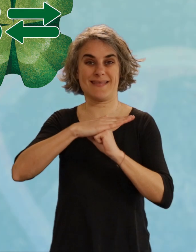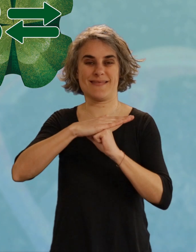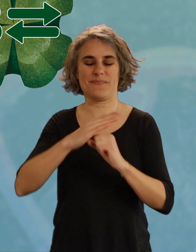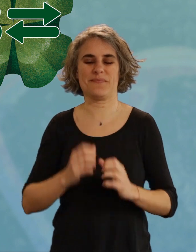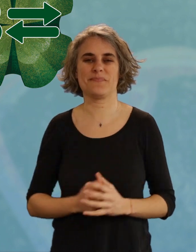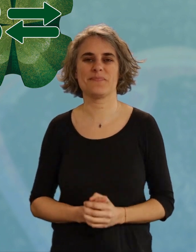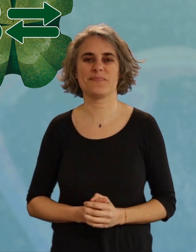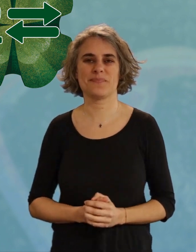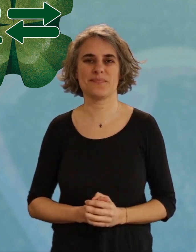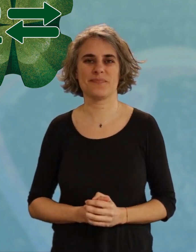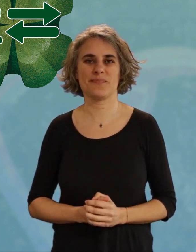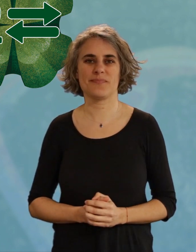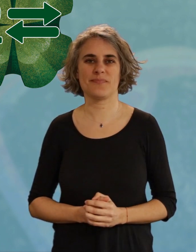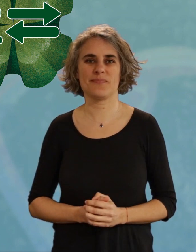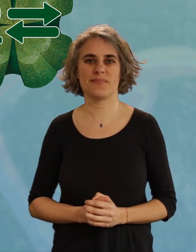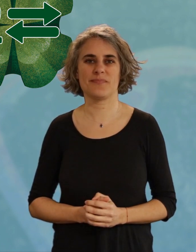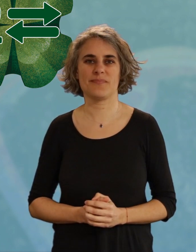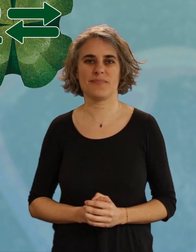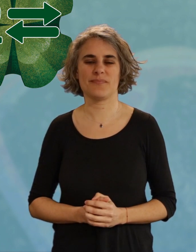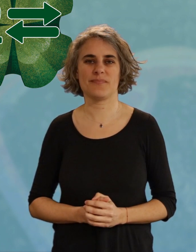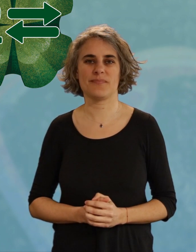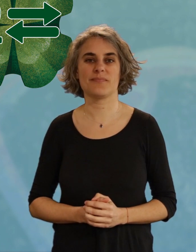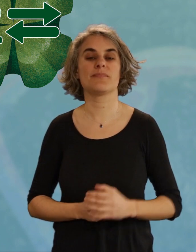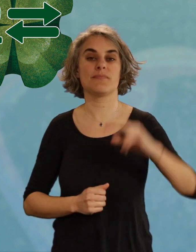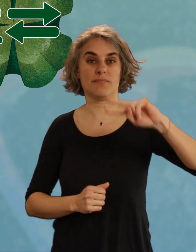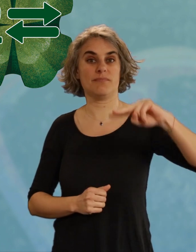Échangez le 16 et le 1 opposés bord à bord verticalement.